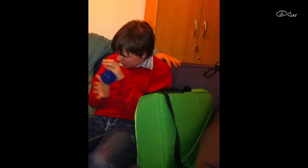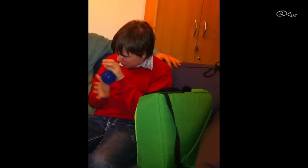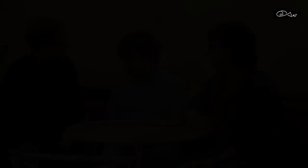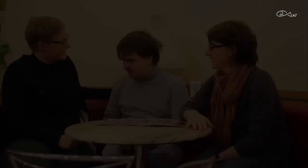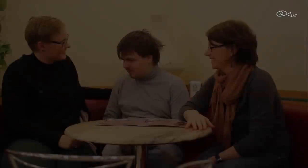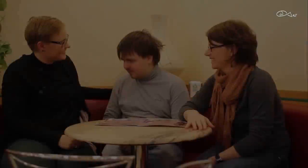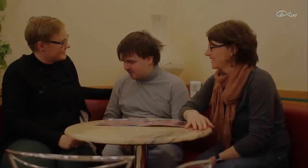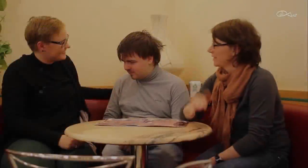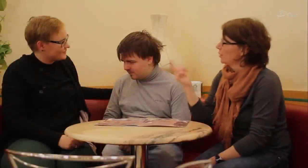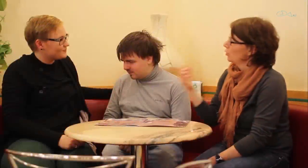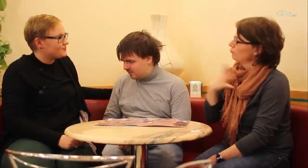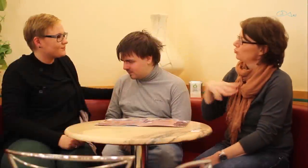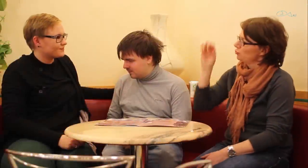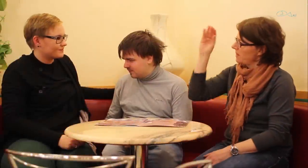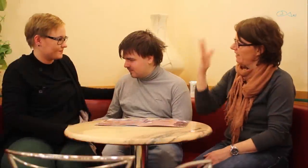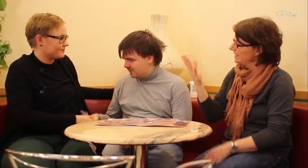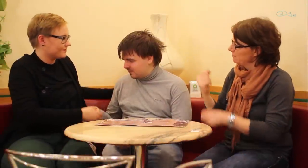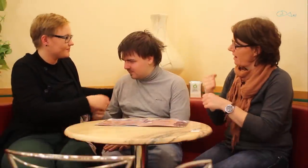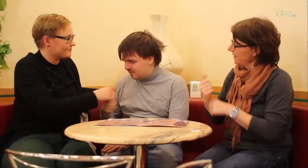Was möchtest du später mal machen?